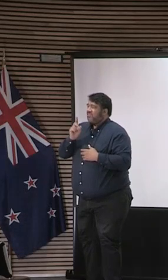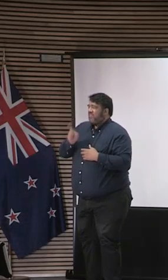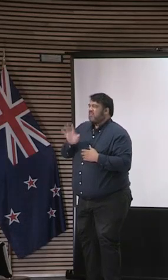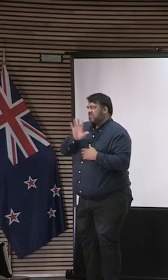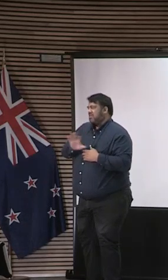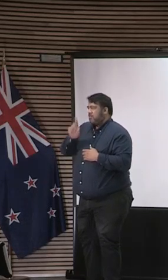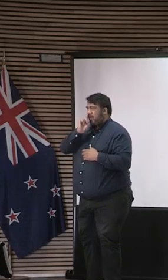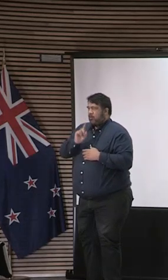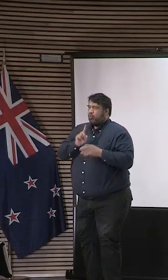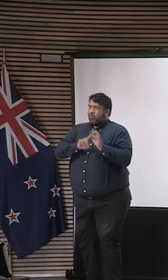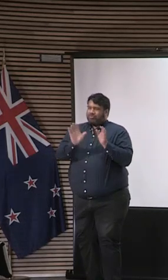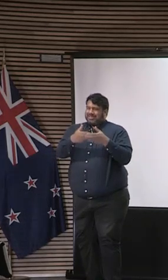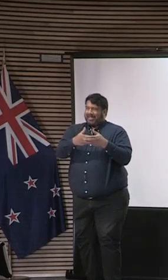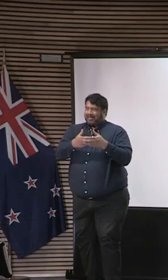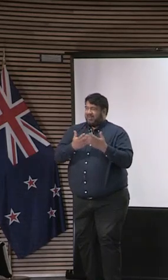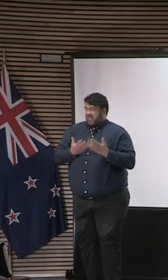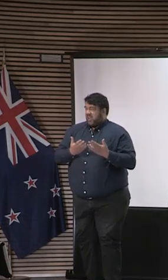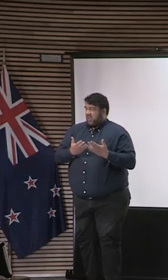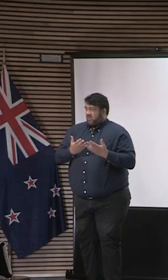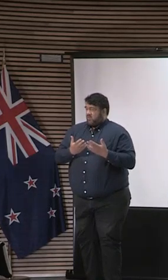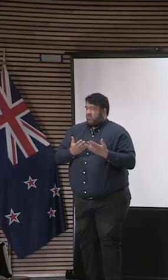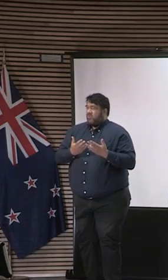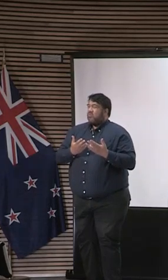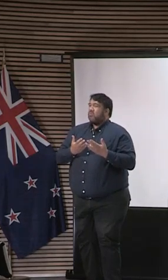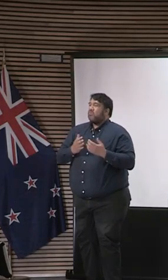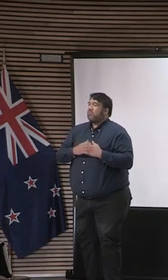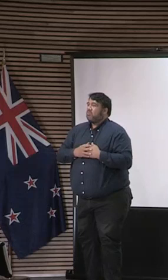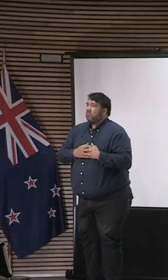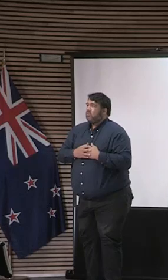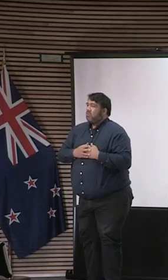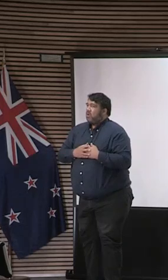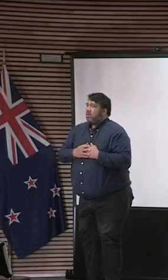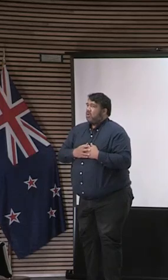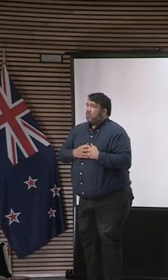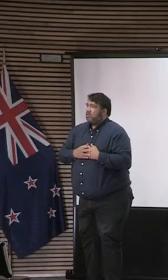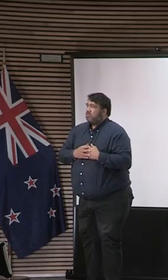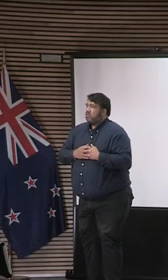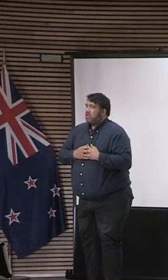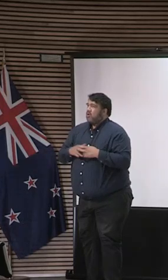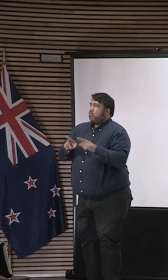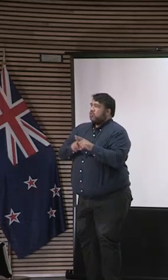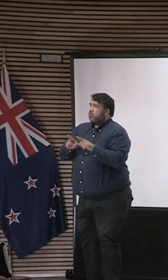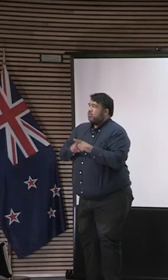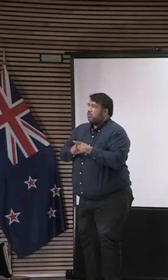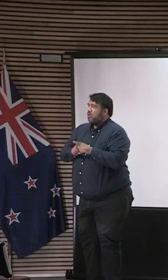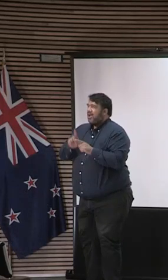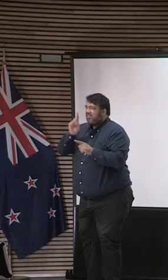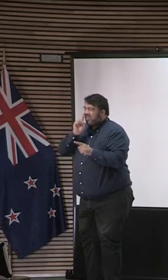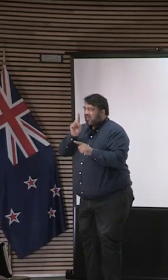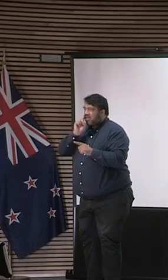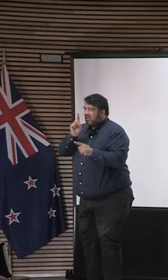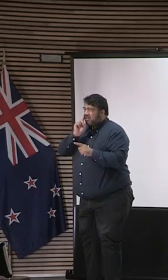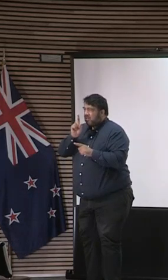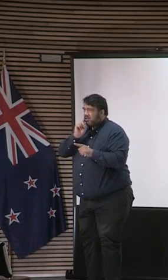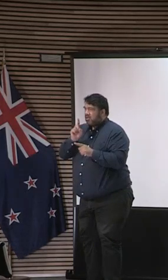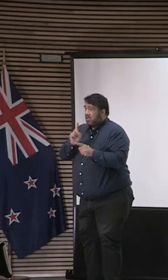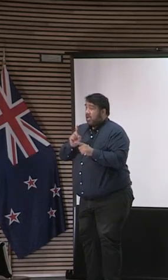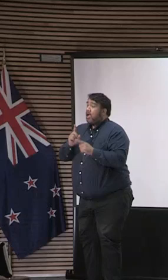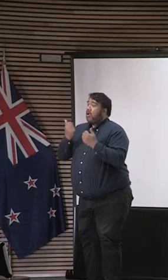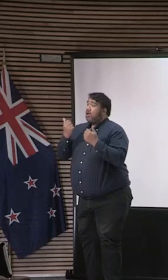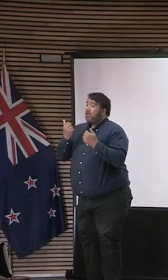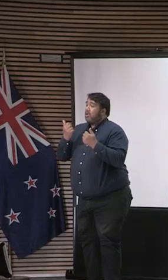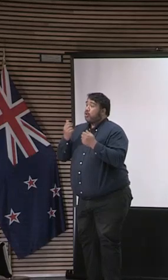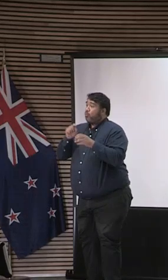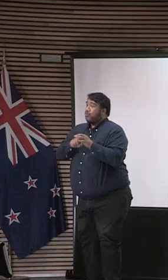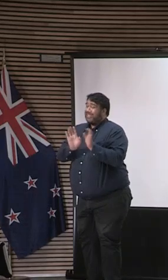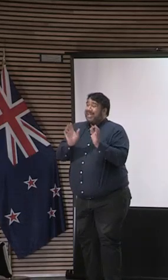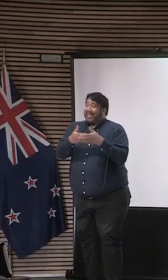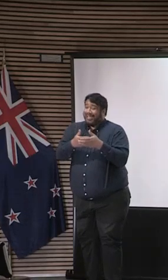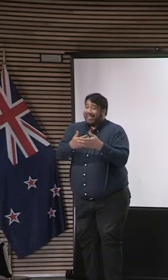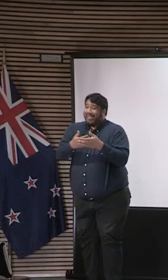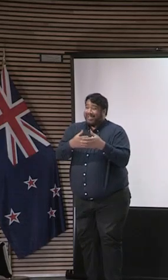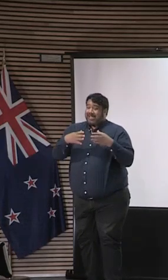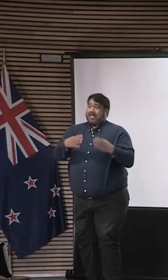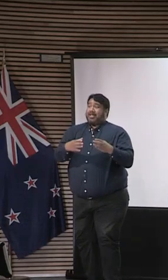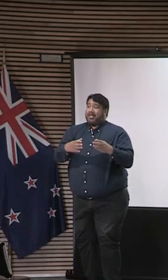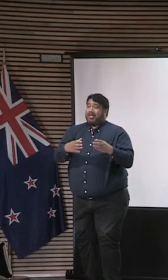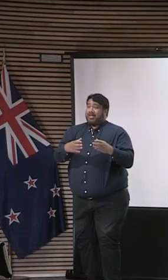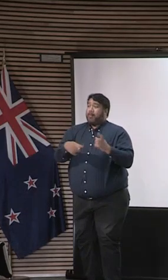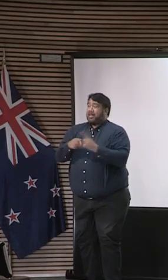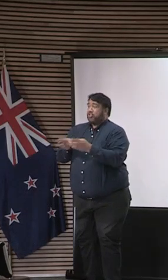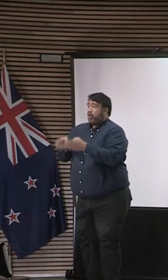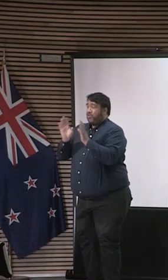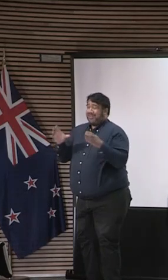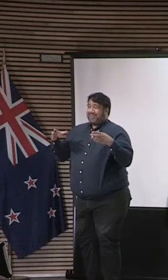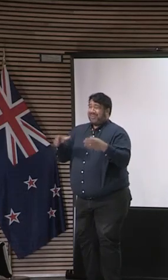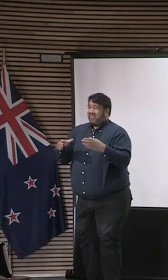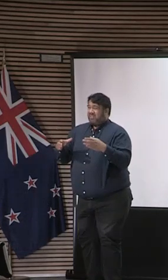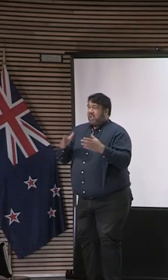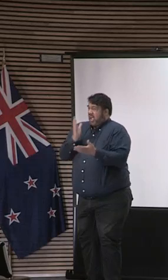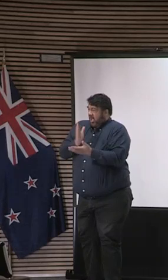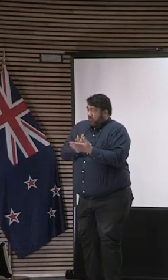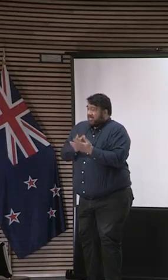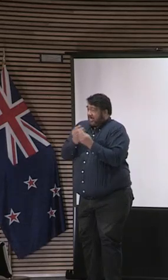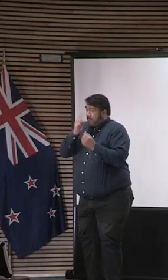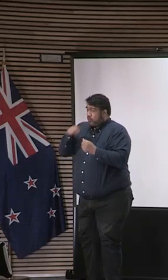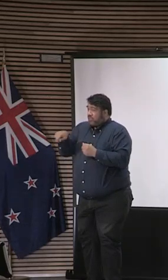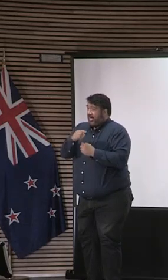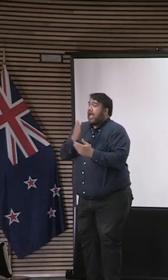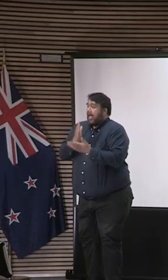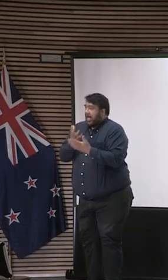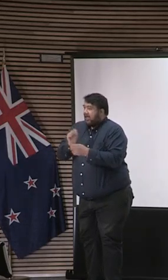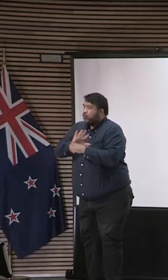maumahara, ko te waahi